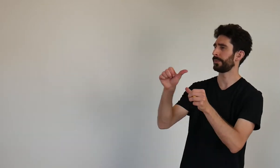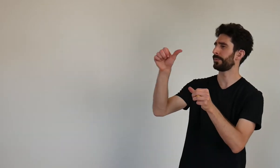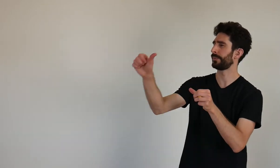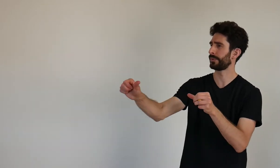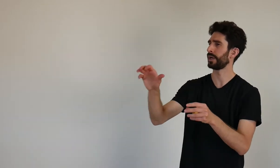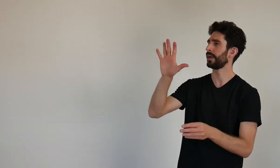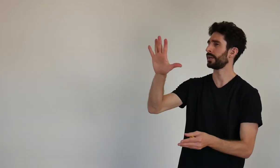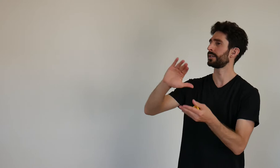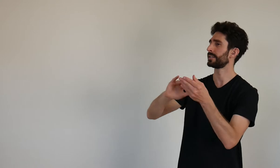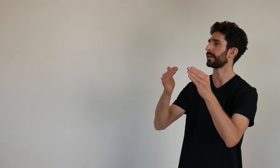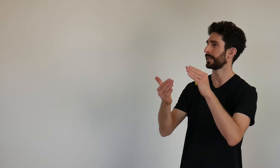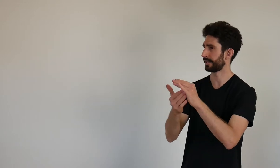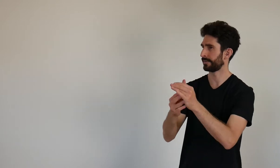Tu le places à 5 mètres de distance.